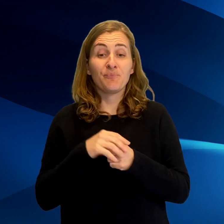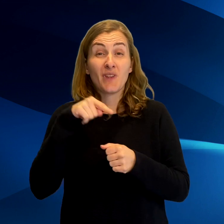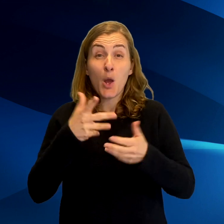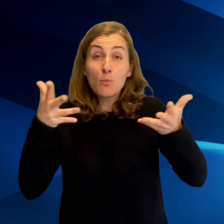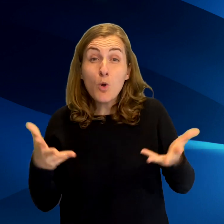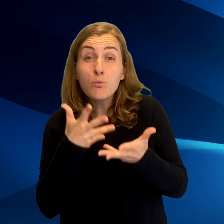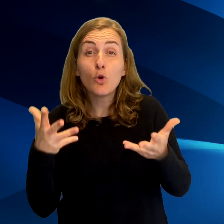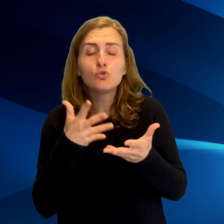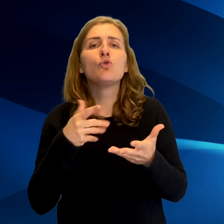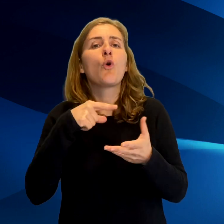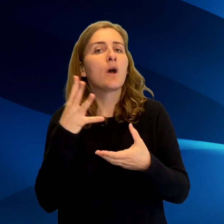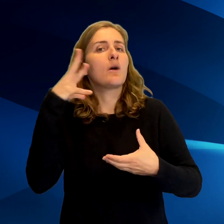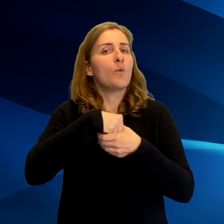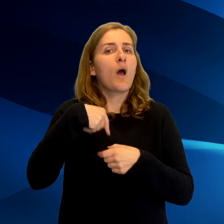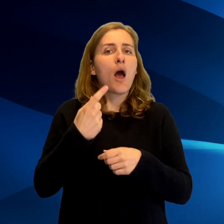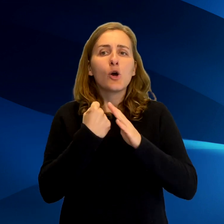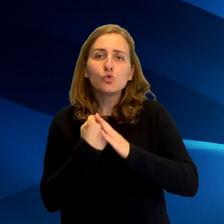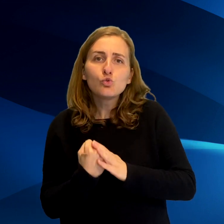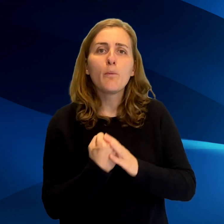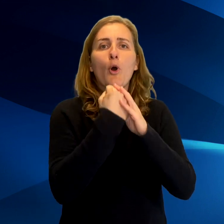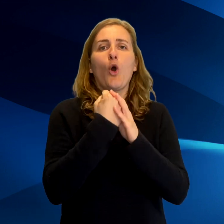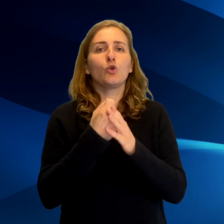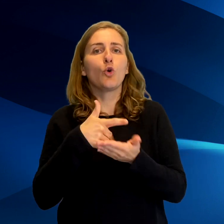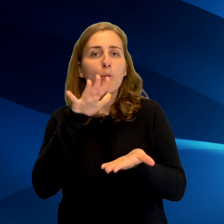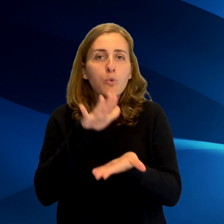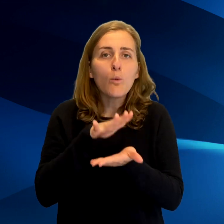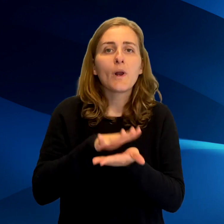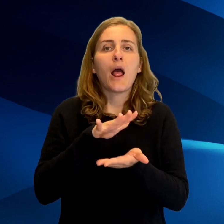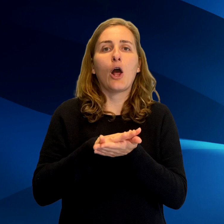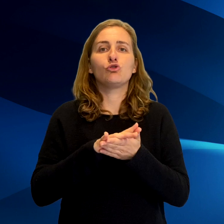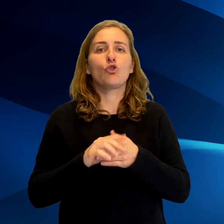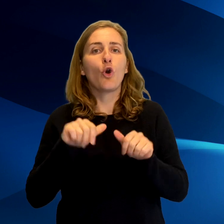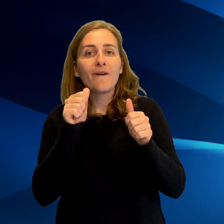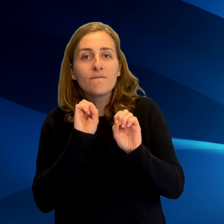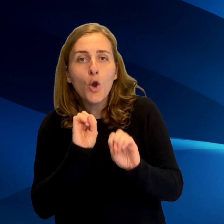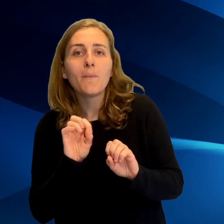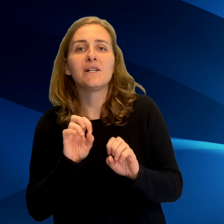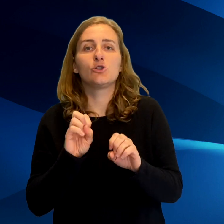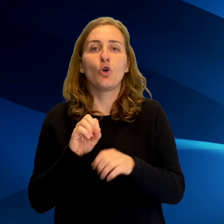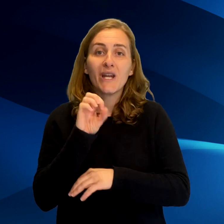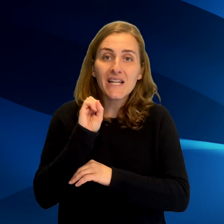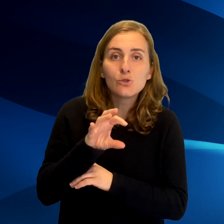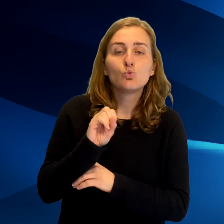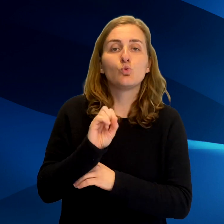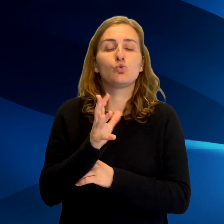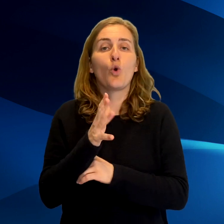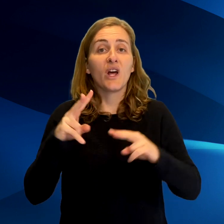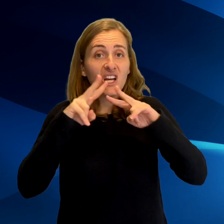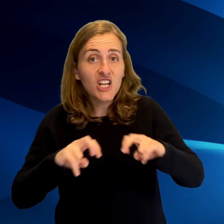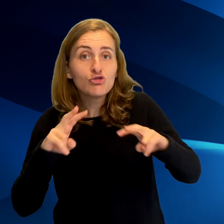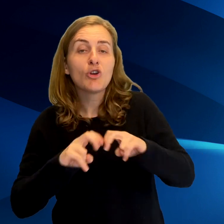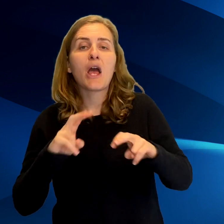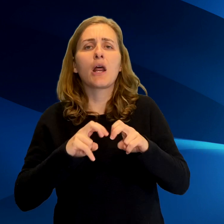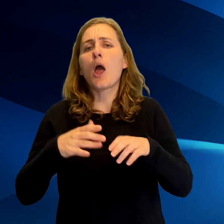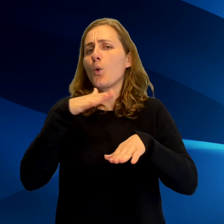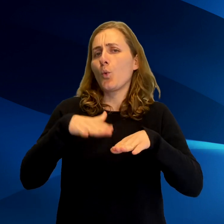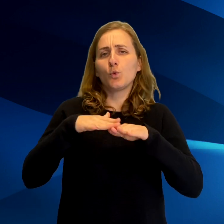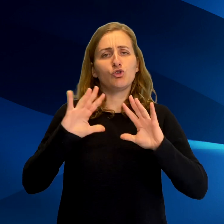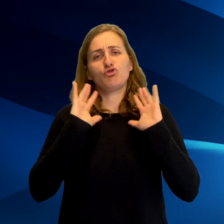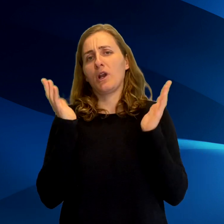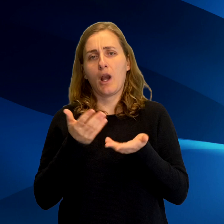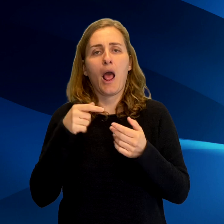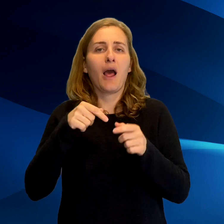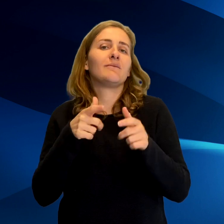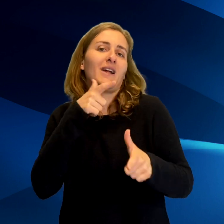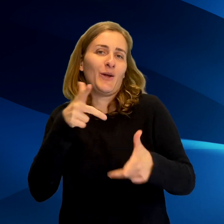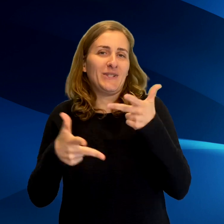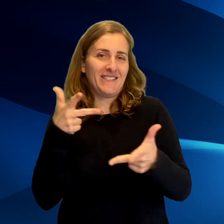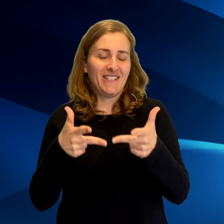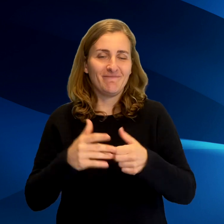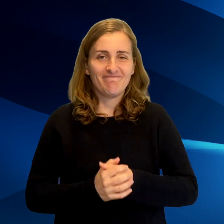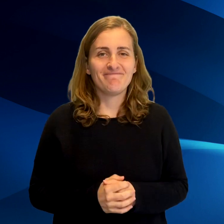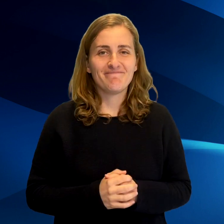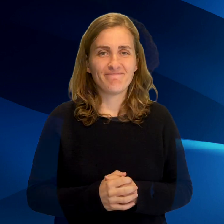La promozione implica anche il supporto alle pubblicazioni, la formazione e l’istruzione, la ricerca e l’uso in generale della lingua dei segni.